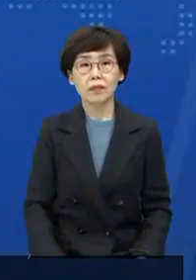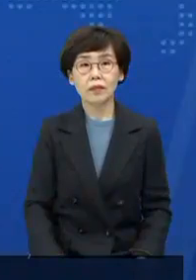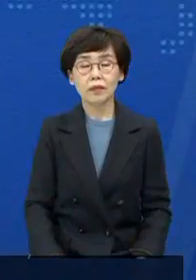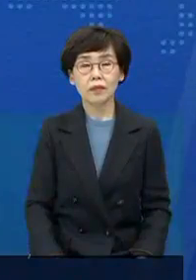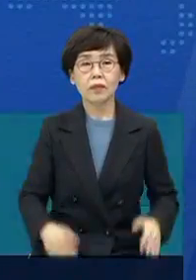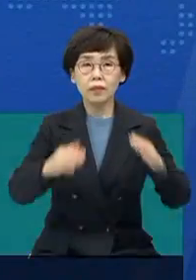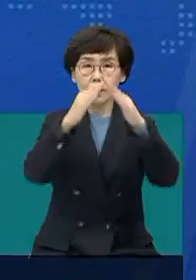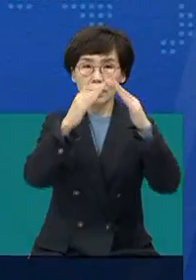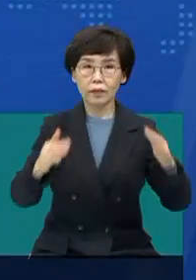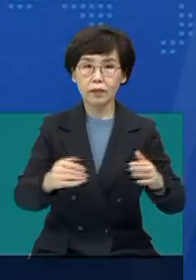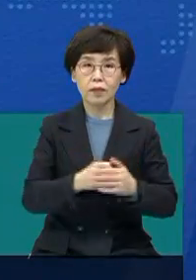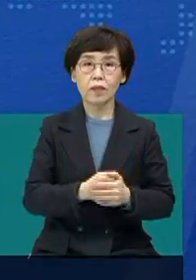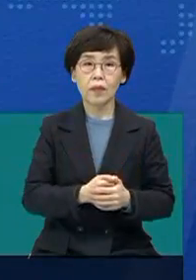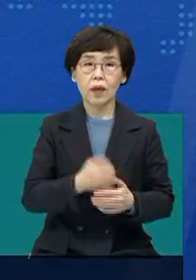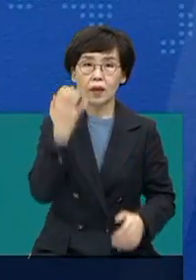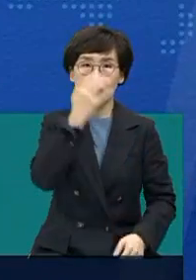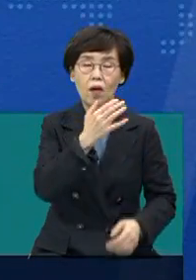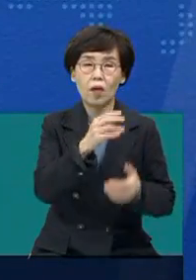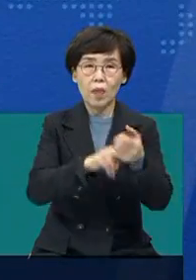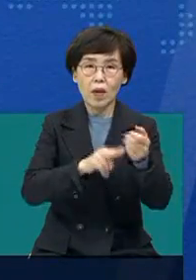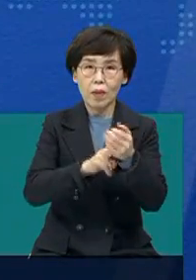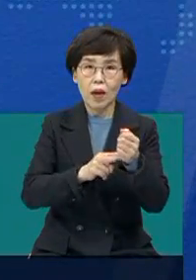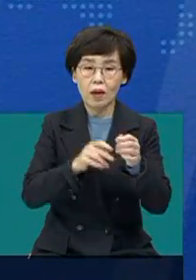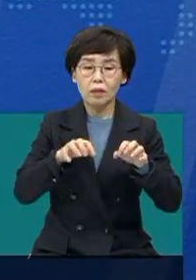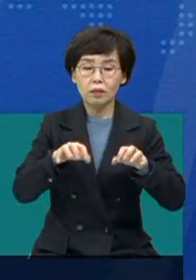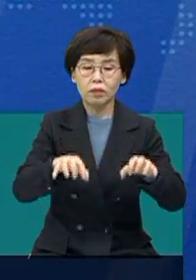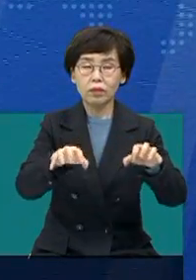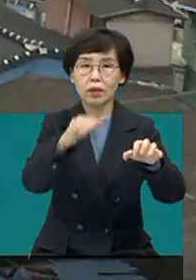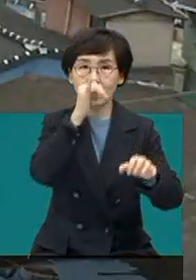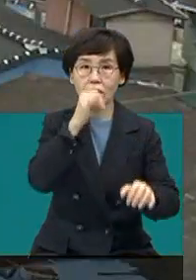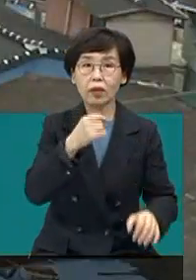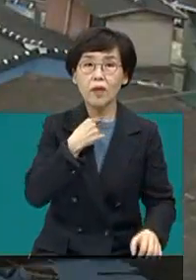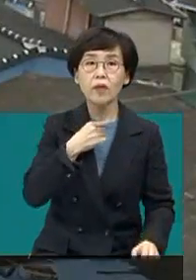(앵커) 전주에 성매매 업소가 모여 있던 이른바 선미촌에 문화예술복합공간이